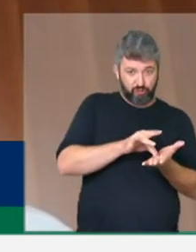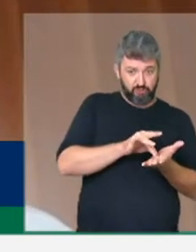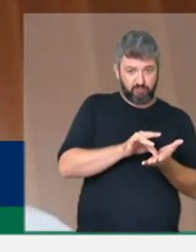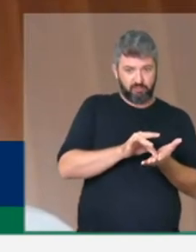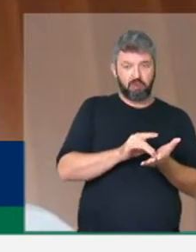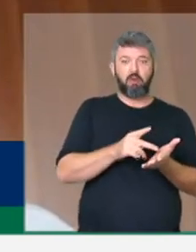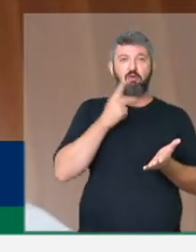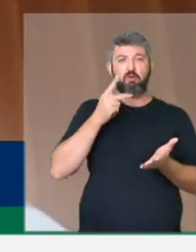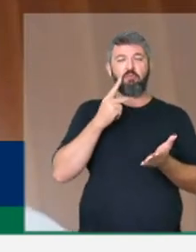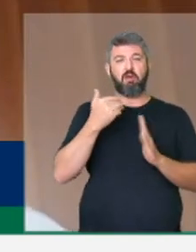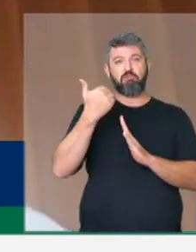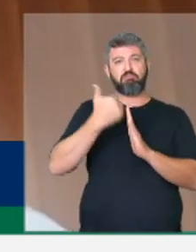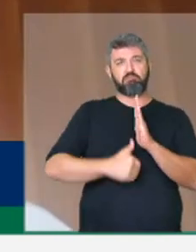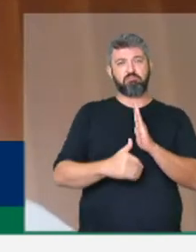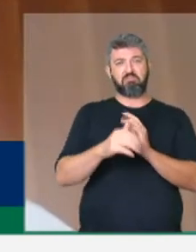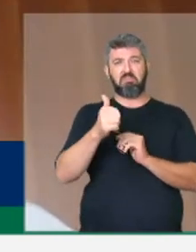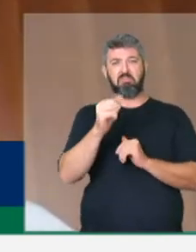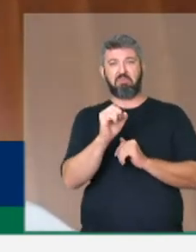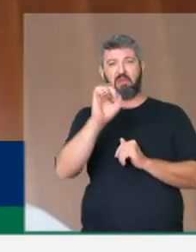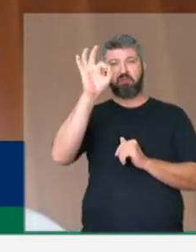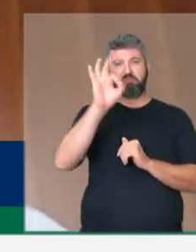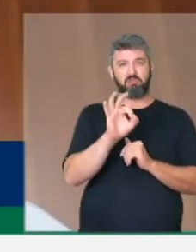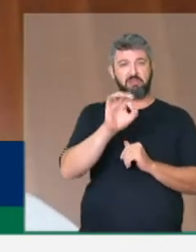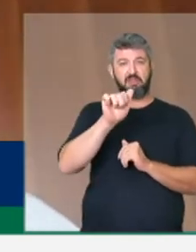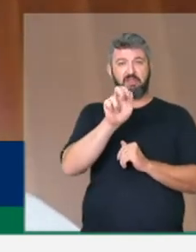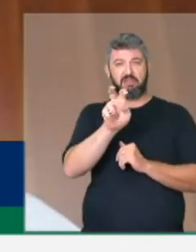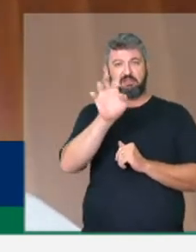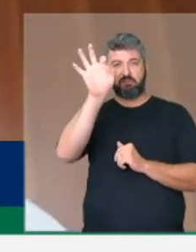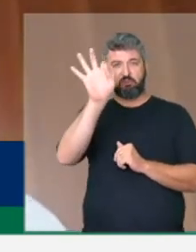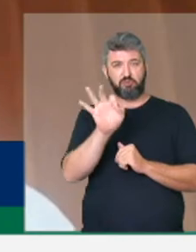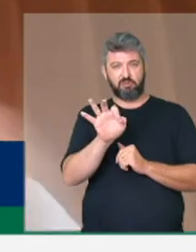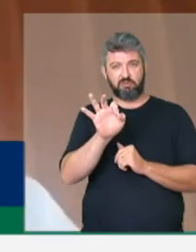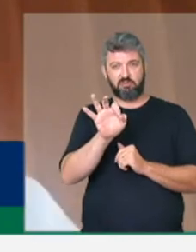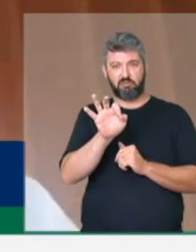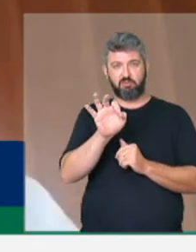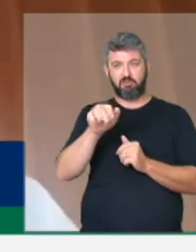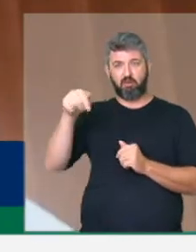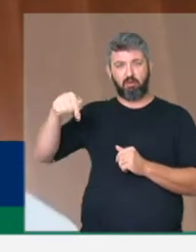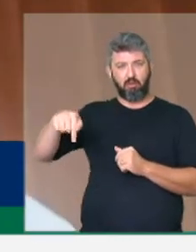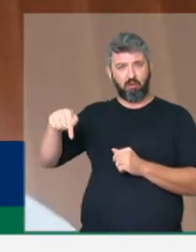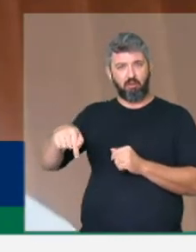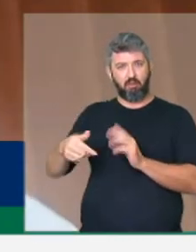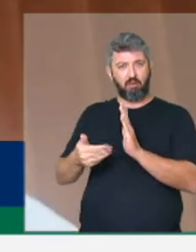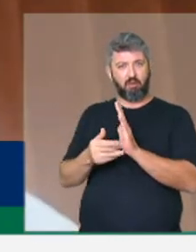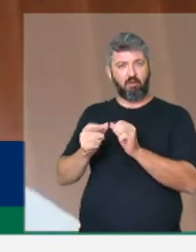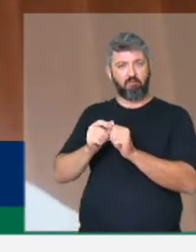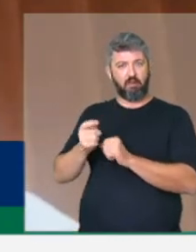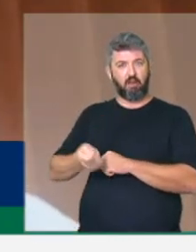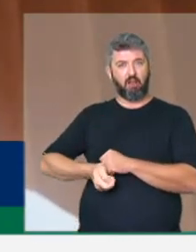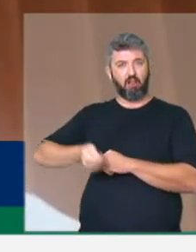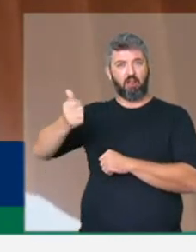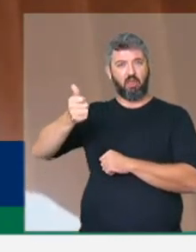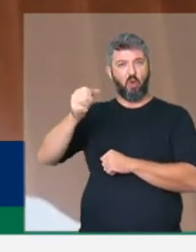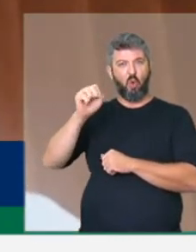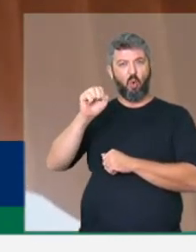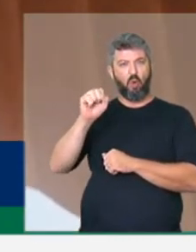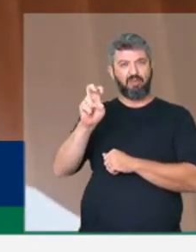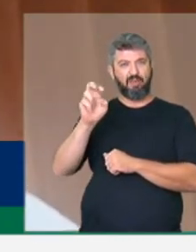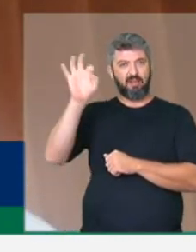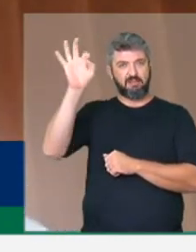PARA EXPLICAR. OU O MINISTÉRIO DA ECONOMIA E O GOVERNO BOLSONARO... ESTAVAM TOTALMENTE FORA DE SI QUANDO